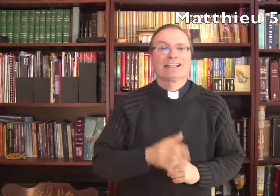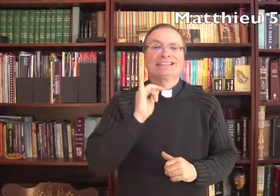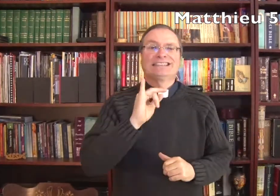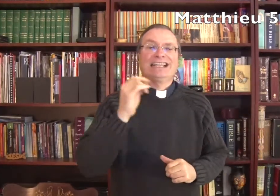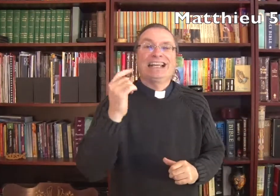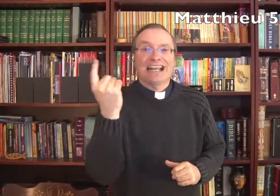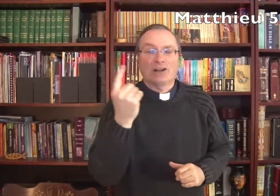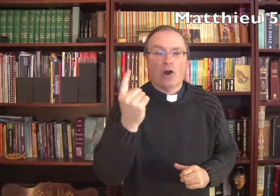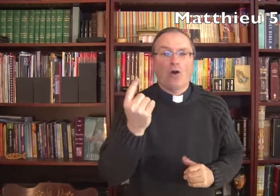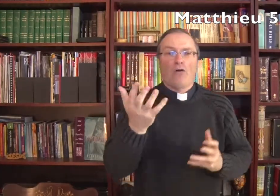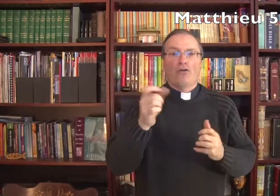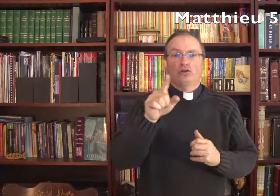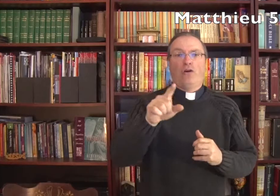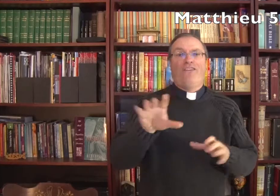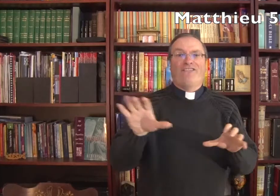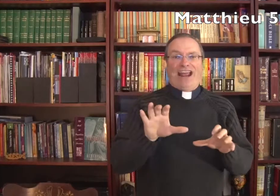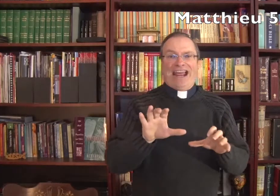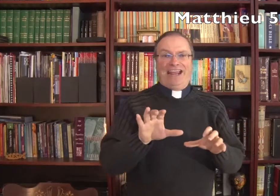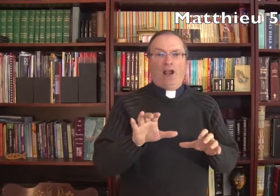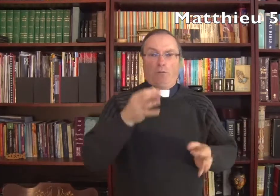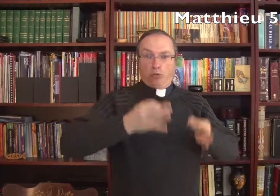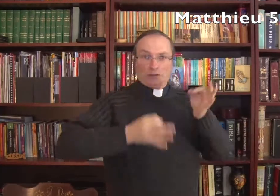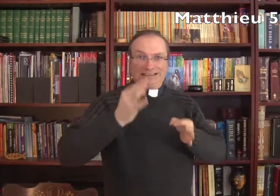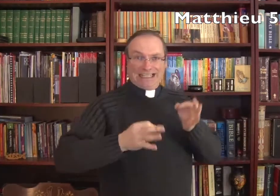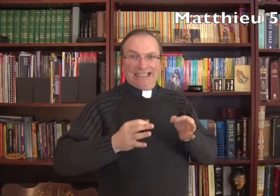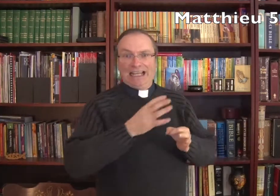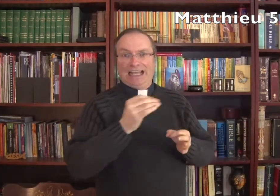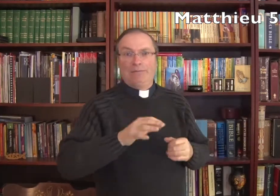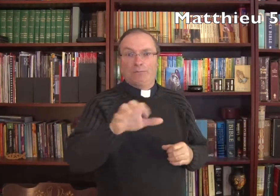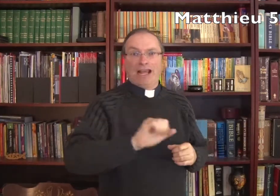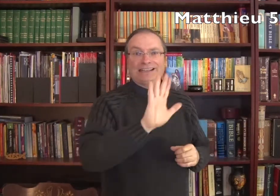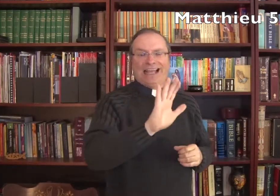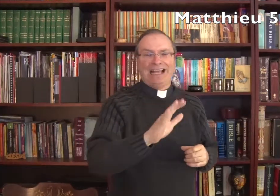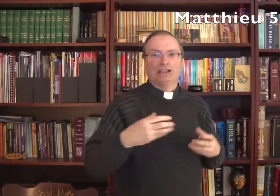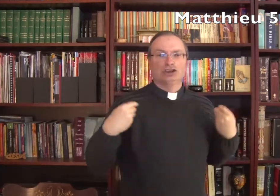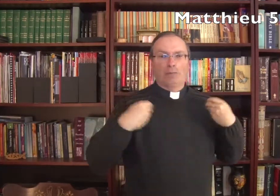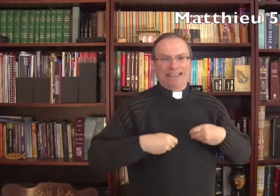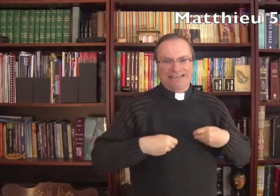Si quelqu’un veut te faire un procès et prendre ta chemise,